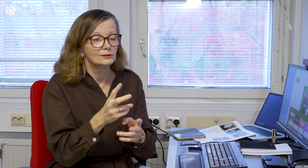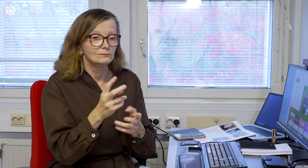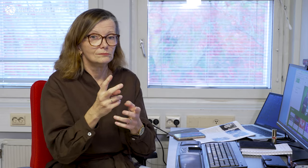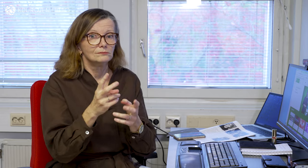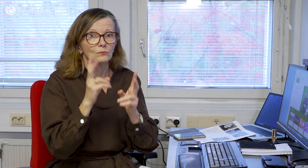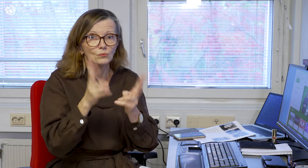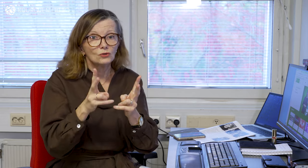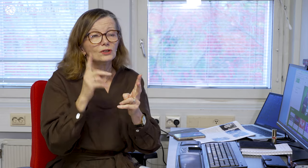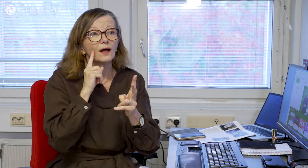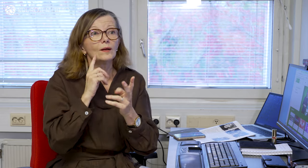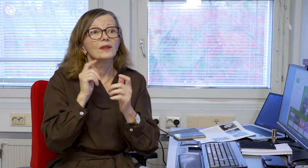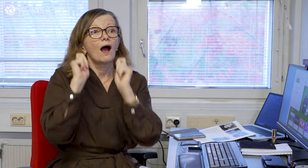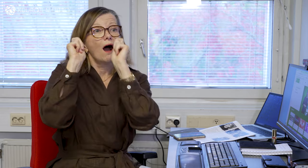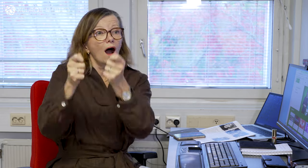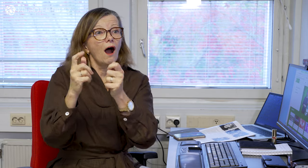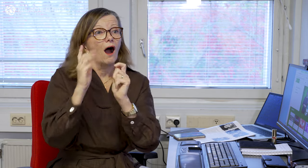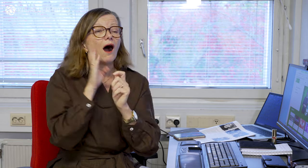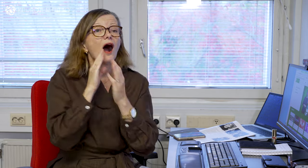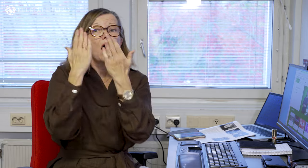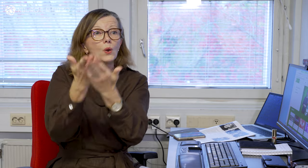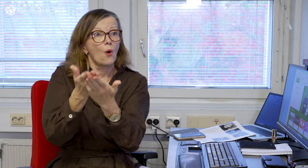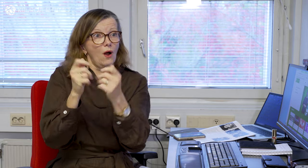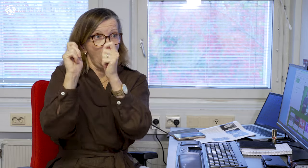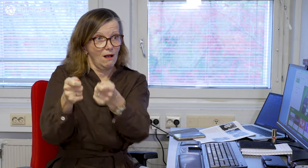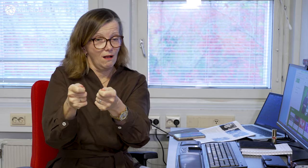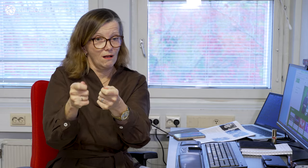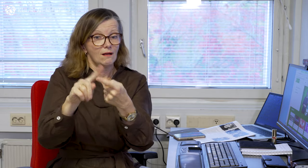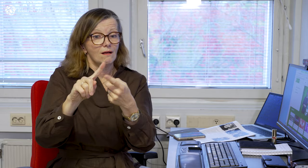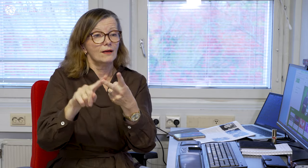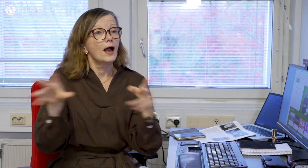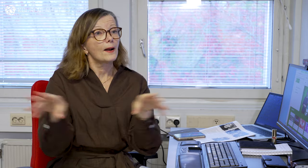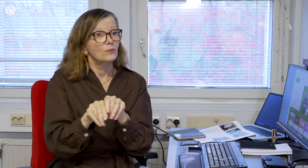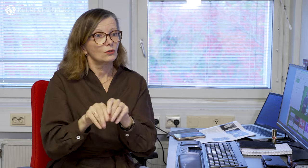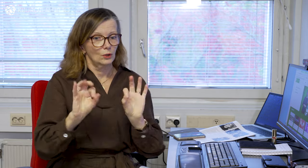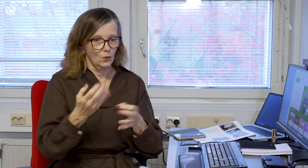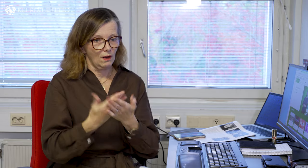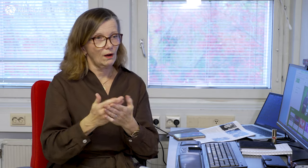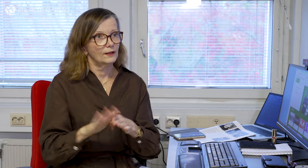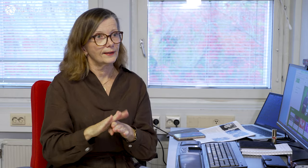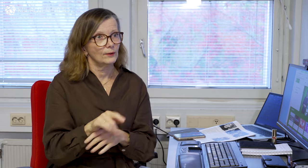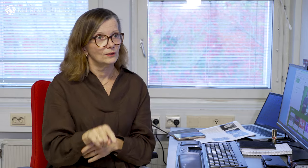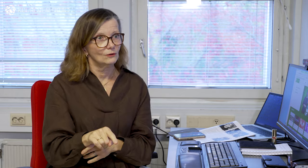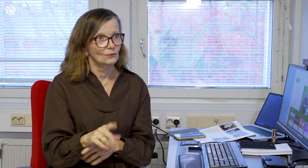Rahoitusta pitää aina anoa uudelleen ja rahankäytöstä pitää raportoida.